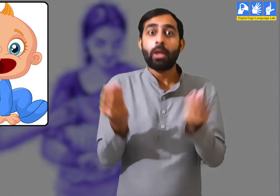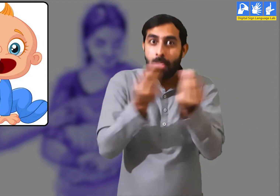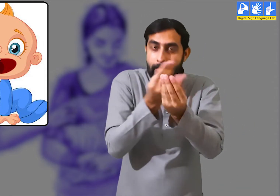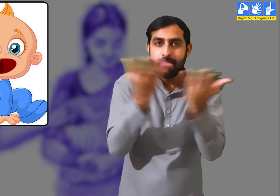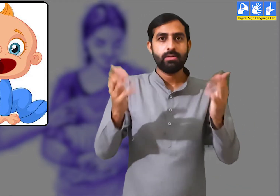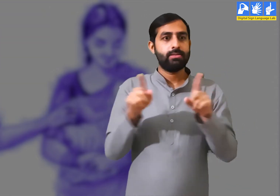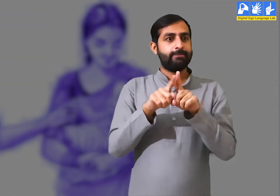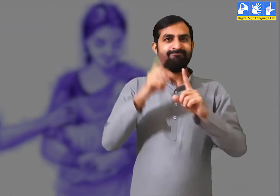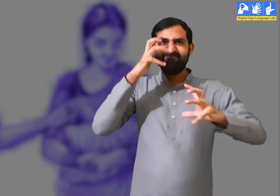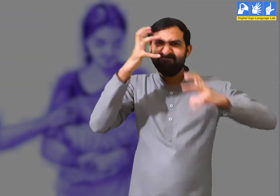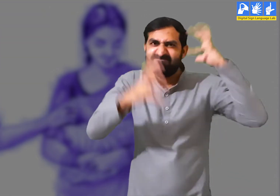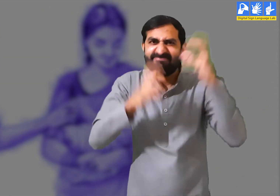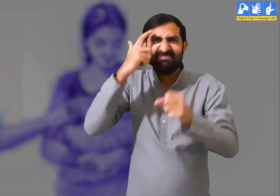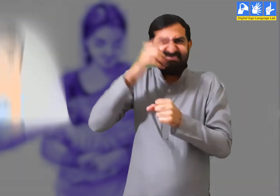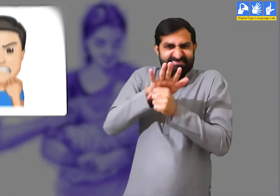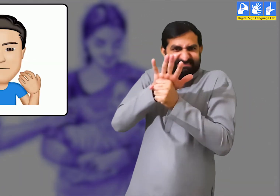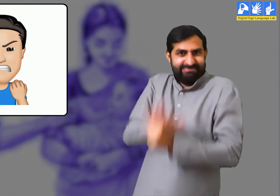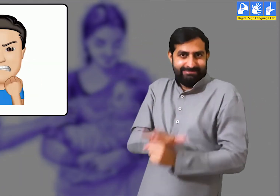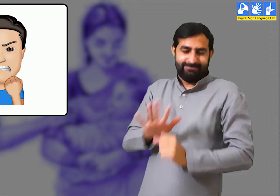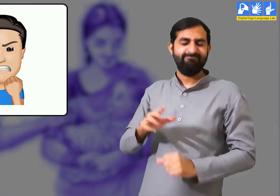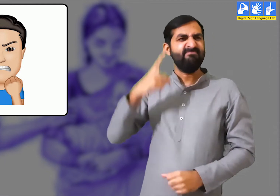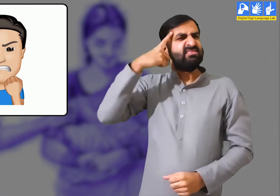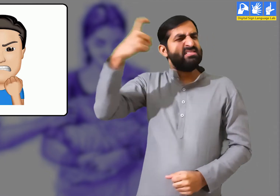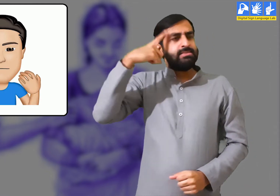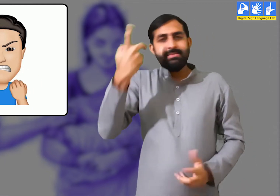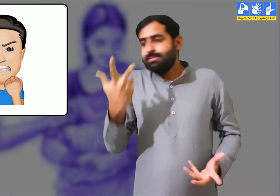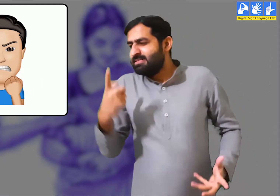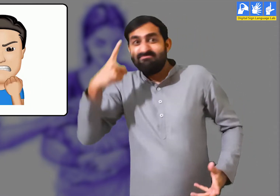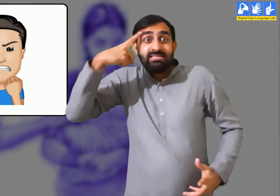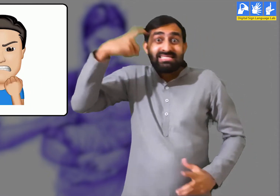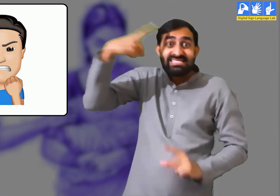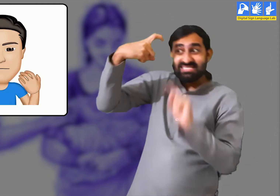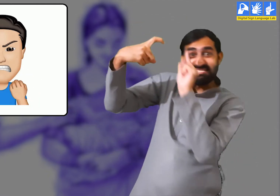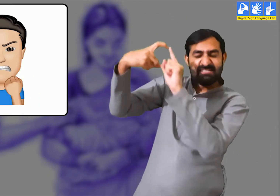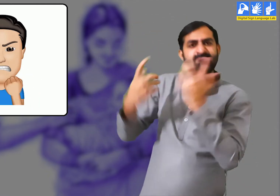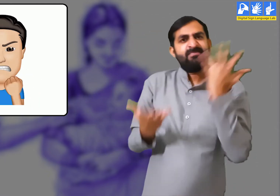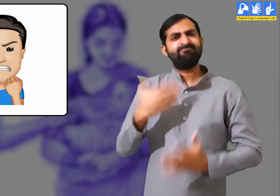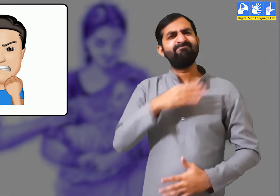कुछ लोगों के जीवन में कभी-कभी इतना तनाव हो जाता हैं की लोग अपने जीवन को व्यर्थ समझने लगते हैं